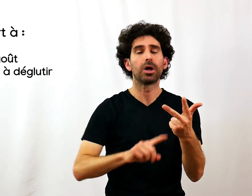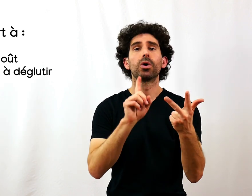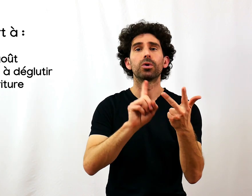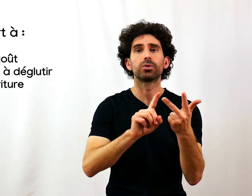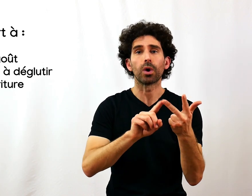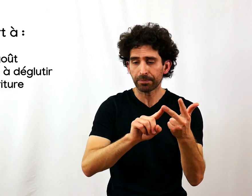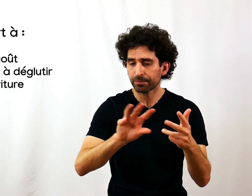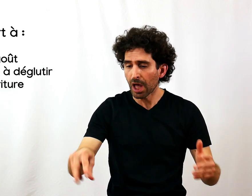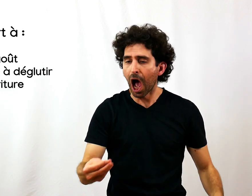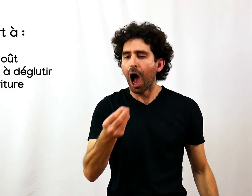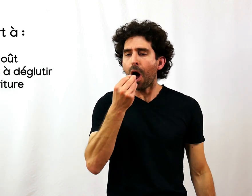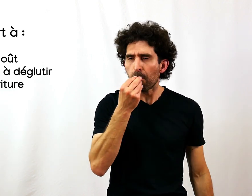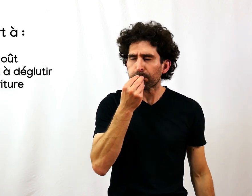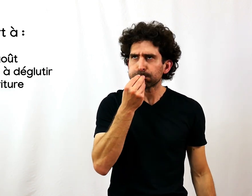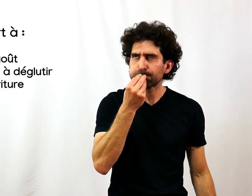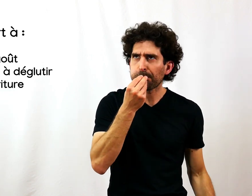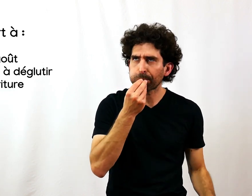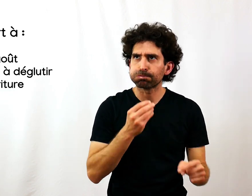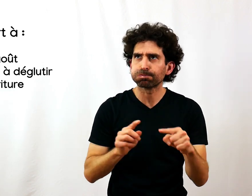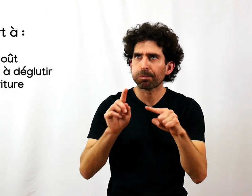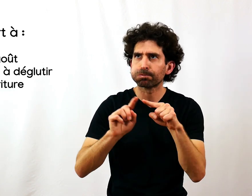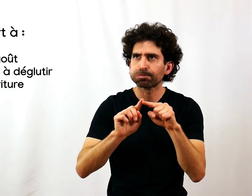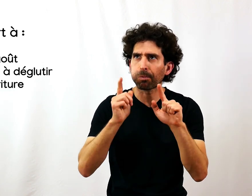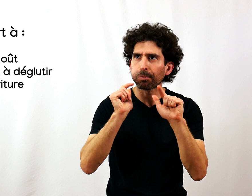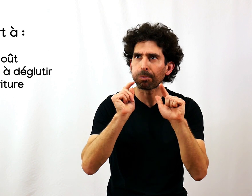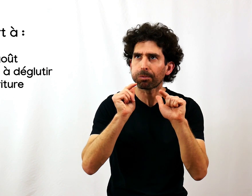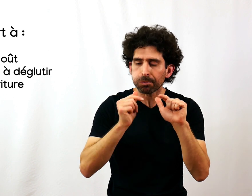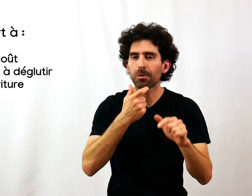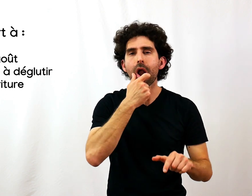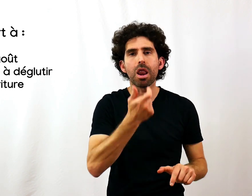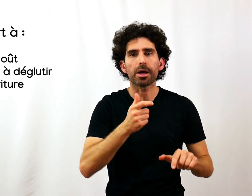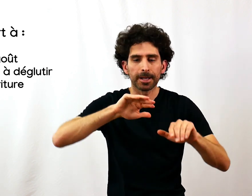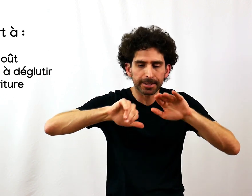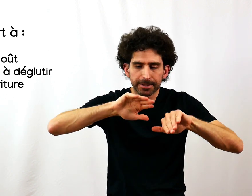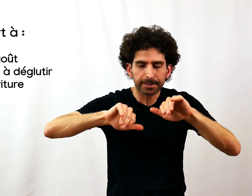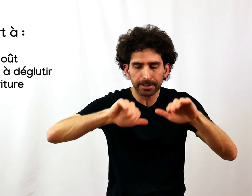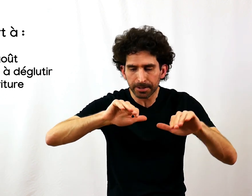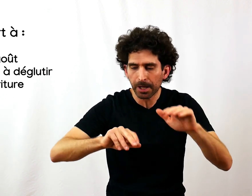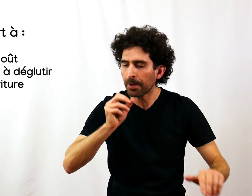Trois, j'ai quelque chose dans la bouche. La langue sert à trier entre